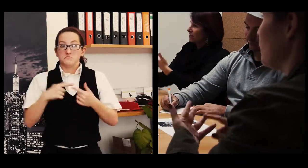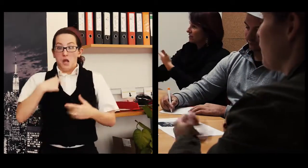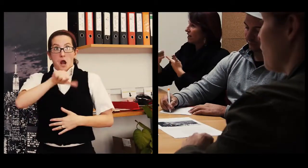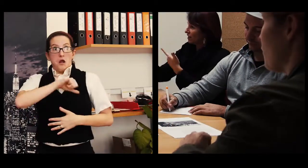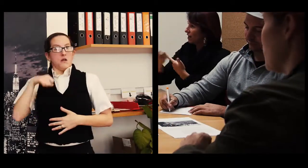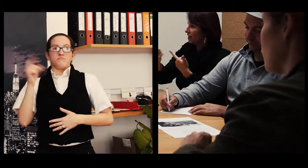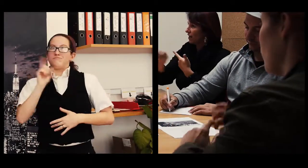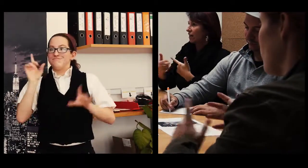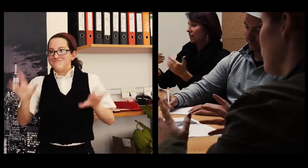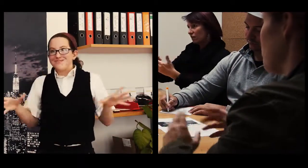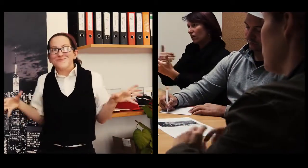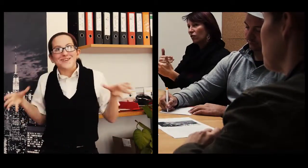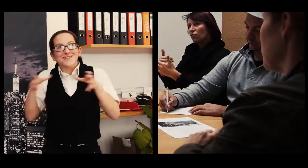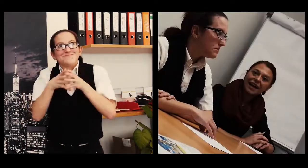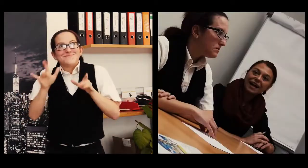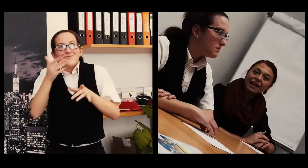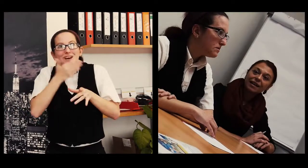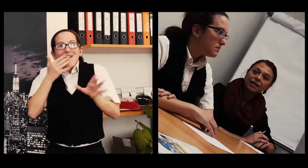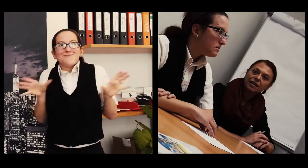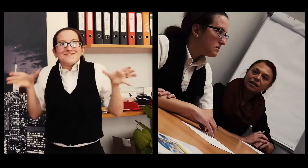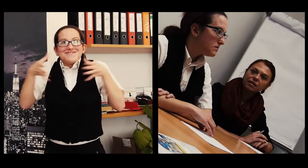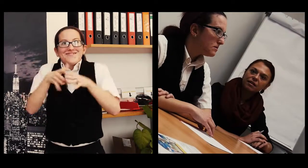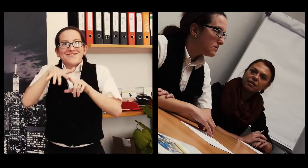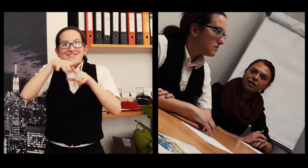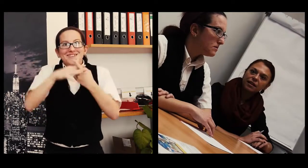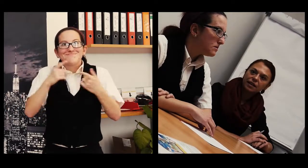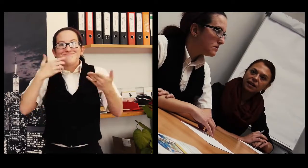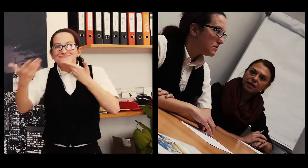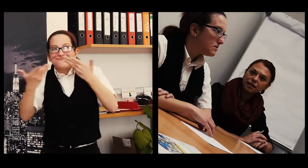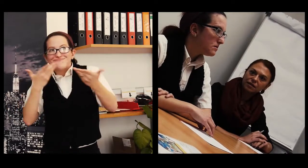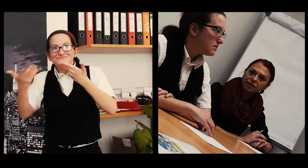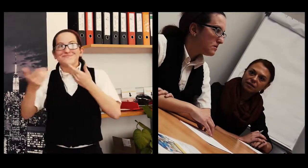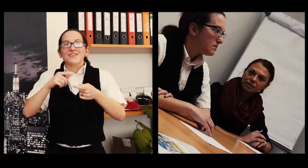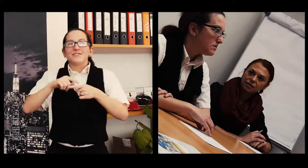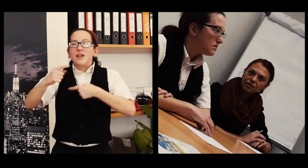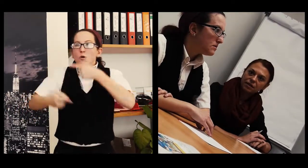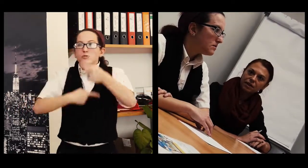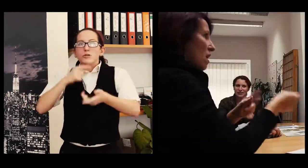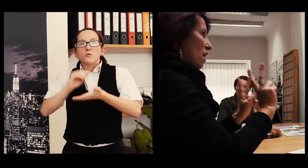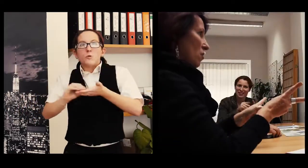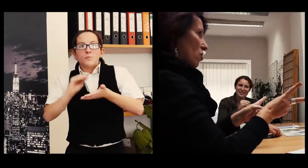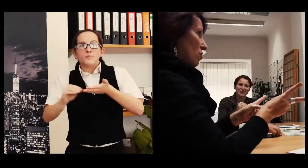Ich fühle mich hier nicht alleine, wir sind ein Team, wir tauschen uns aus,